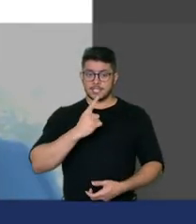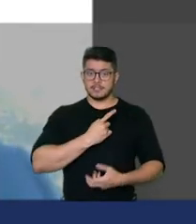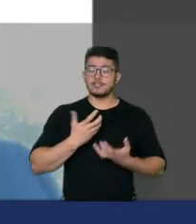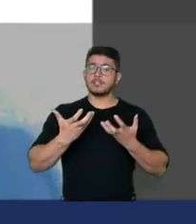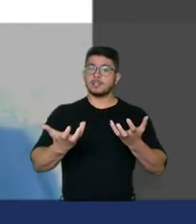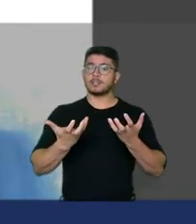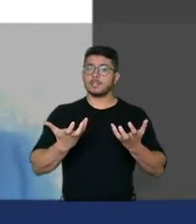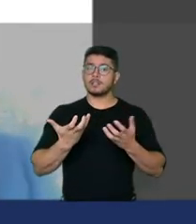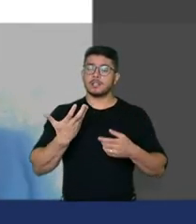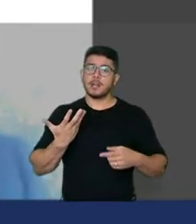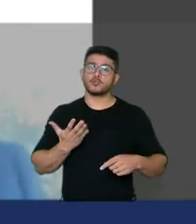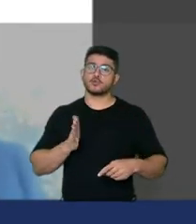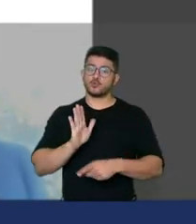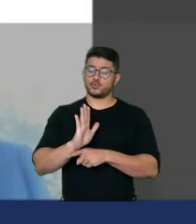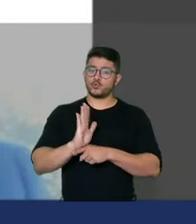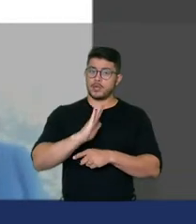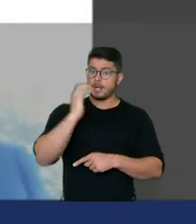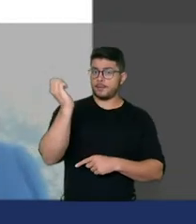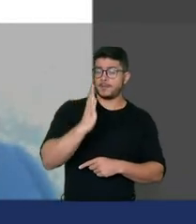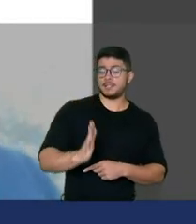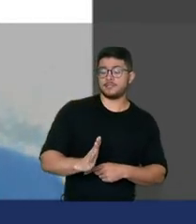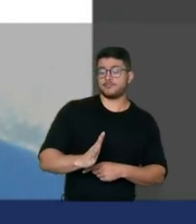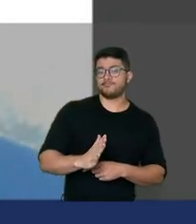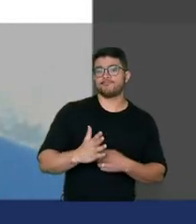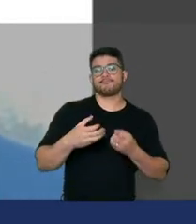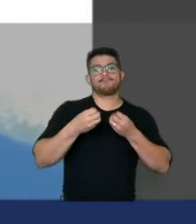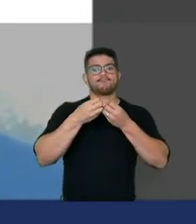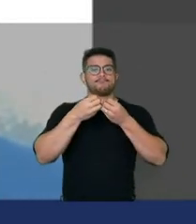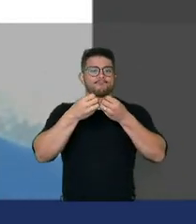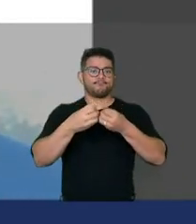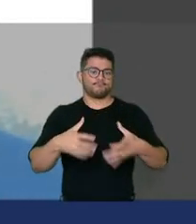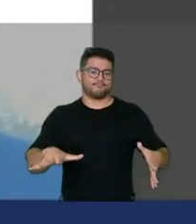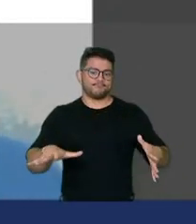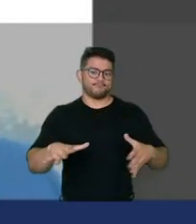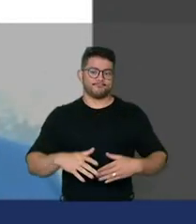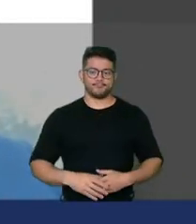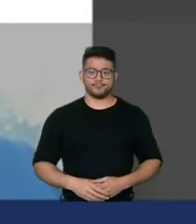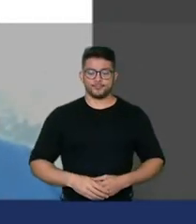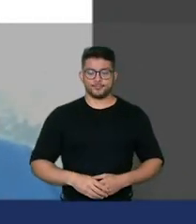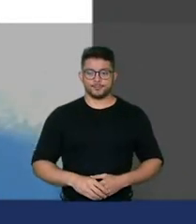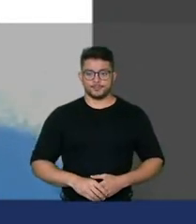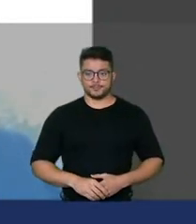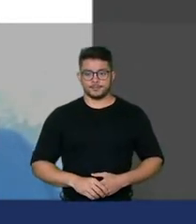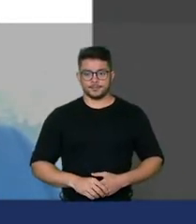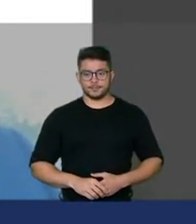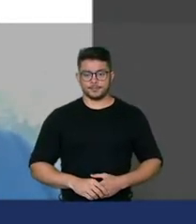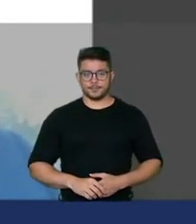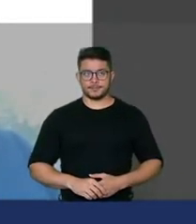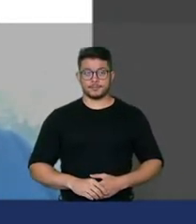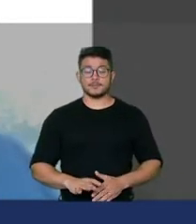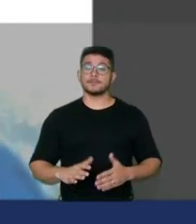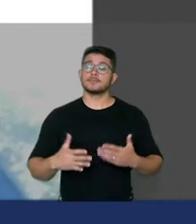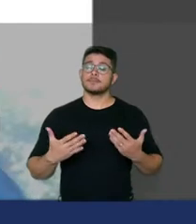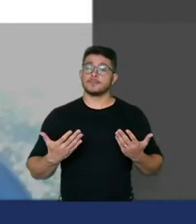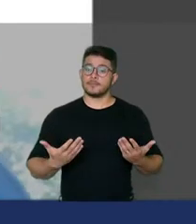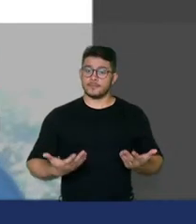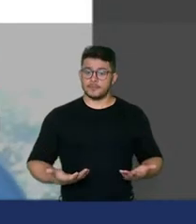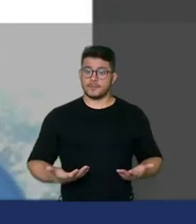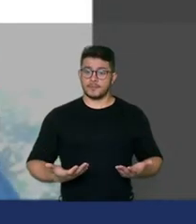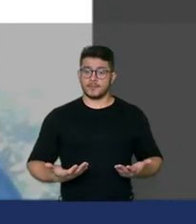TODAS AS PAUTAS QUE QUERÍAMOS PARA O BRASIL POR ISSO VOTAMOS NESSE PRESIDENTE NÃO CONSEGUIREMOS ATINJO WELLS.